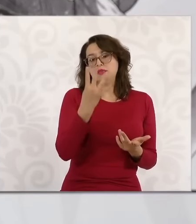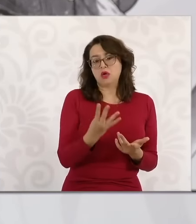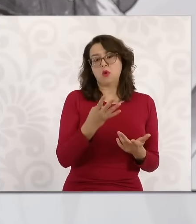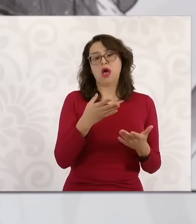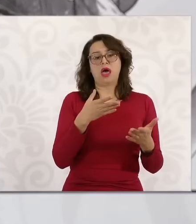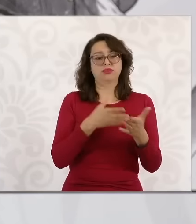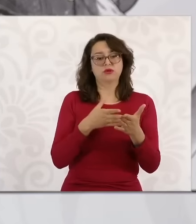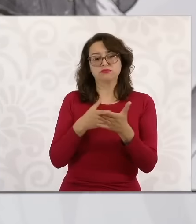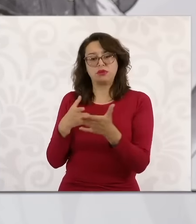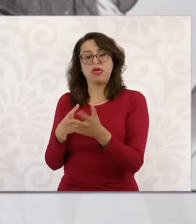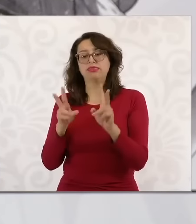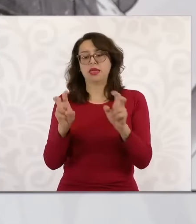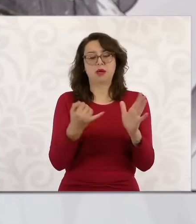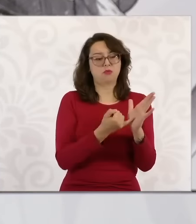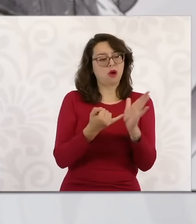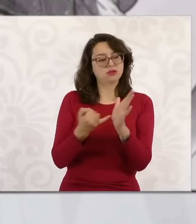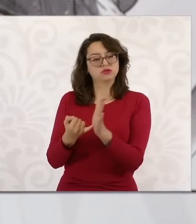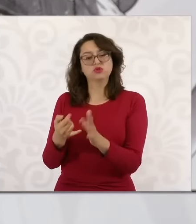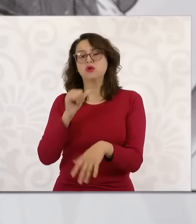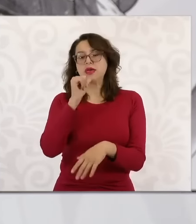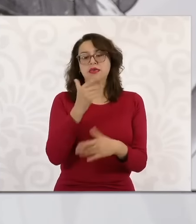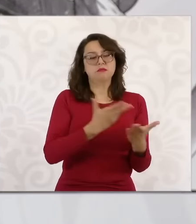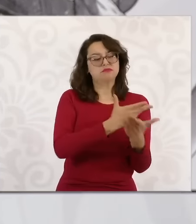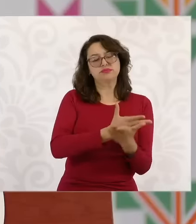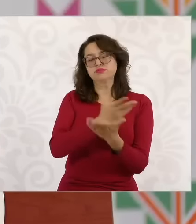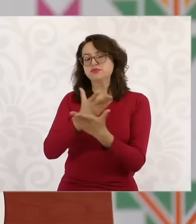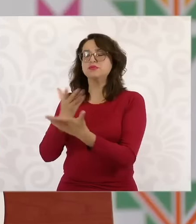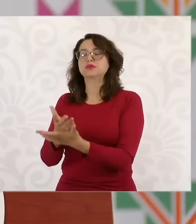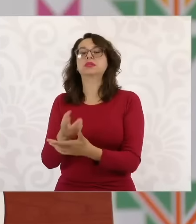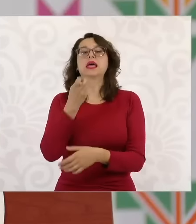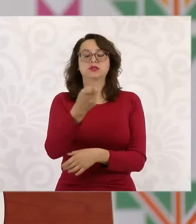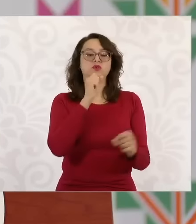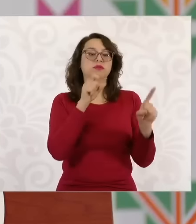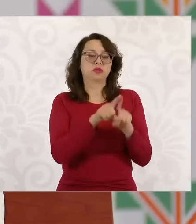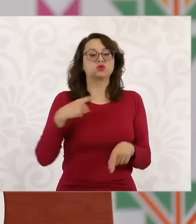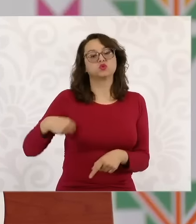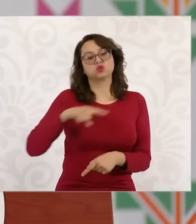no arancelarias que ellos han estado planteando y también lo que nosotros hemos planteado, que es la